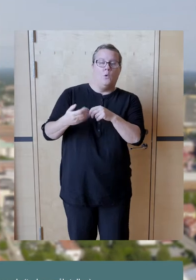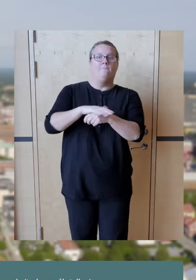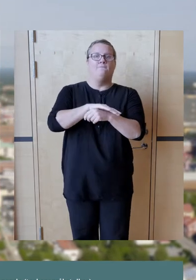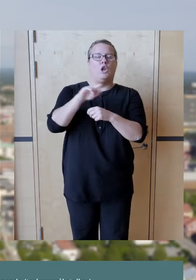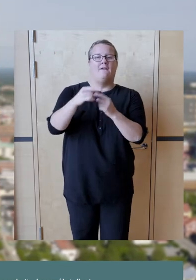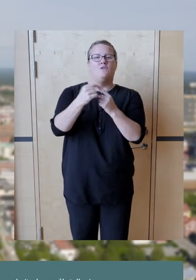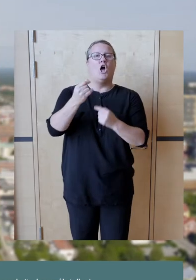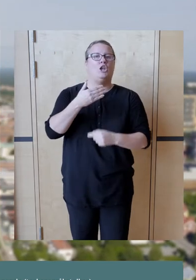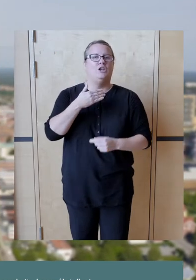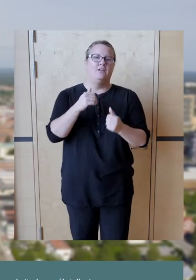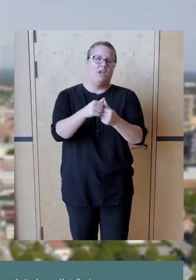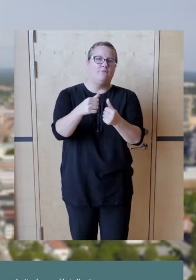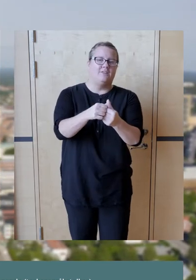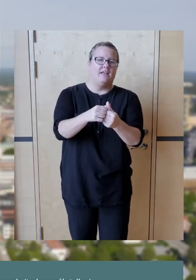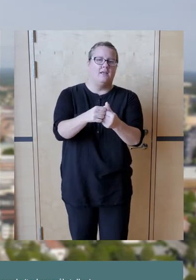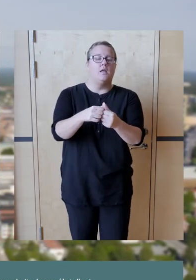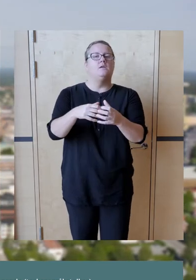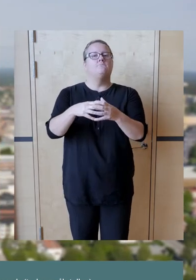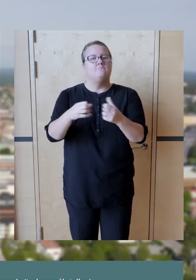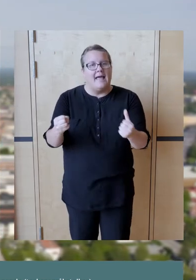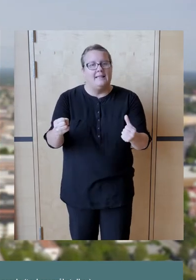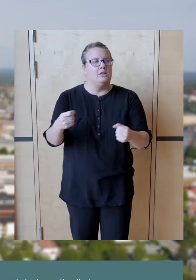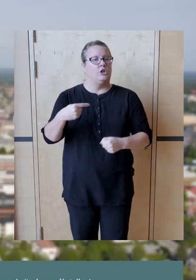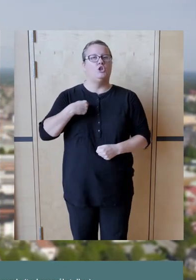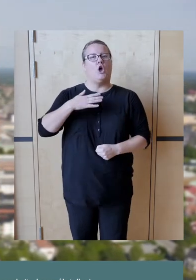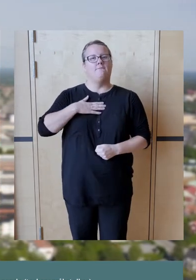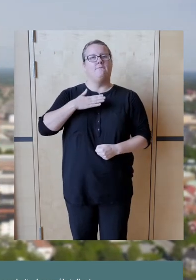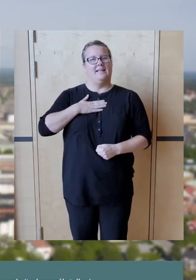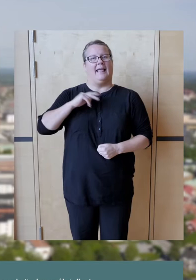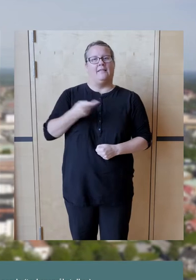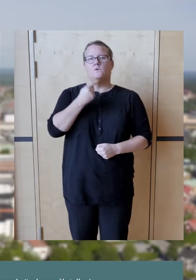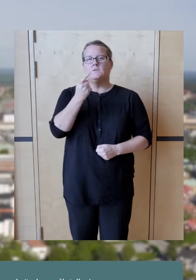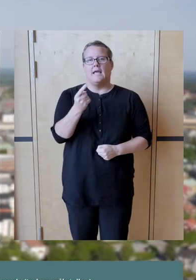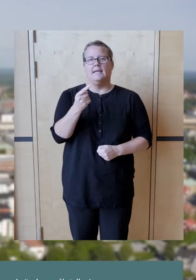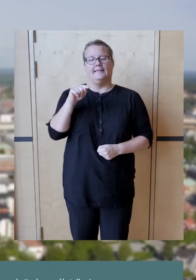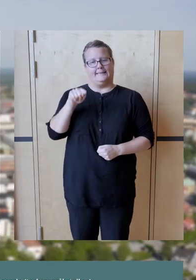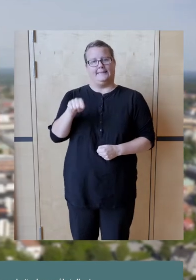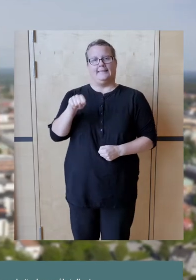Jag vill ändå påstå att det här är en schema som kommer leda till